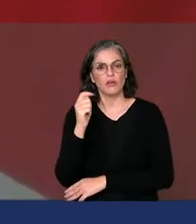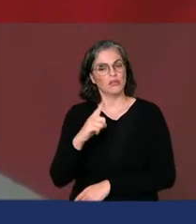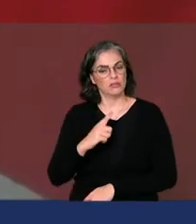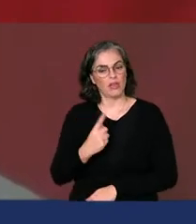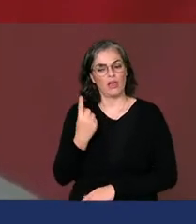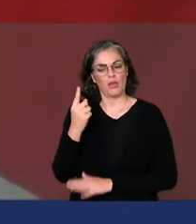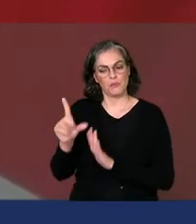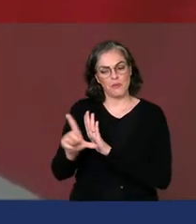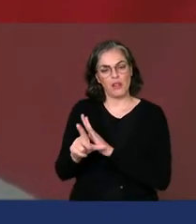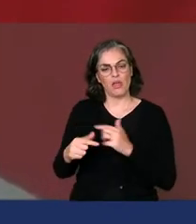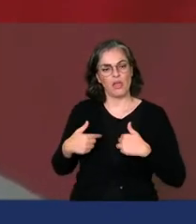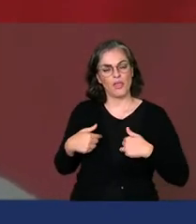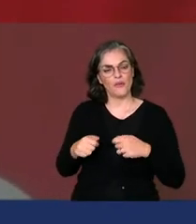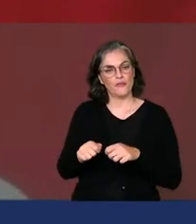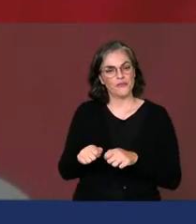INCLUSIVE UMA DAS LEIS É DE MINHA AUTORIA PARA RODEIOS,